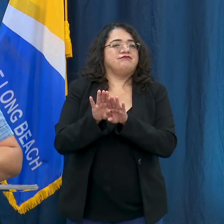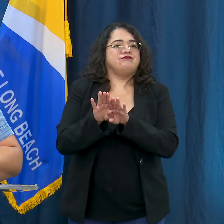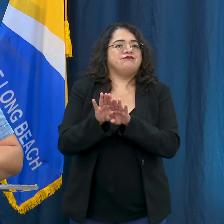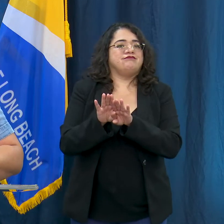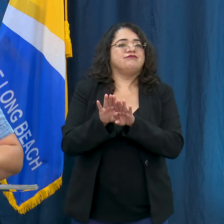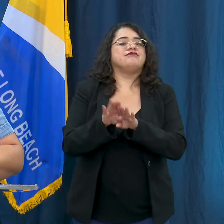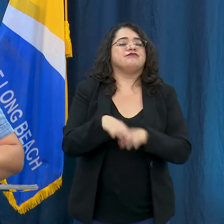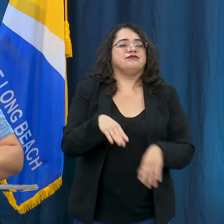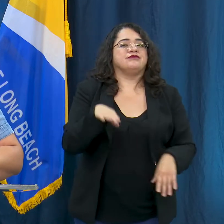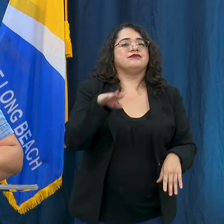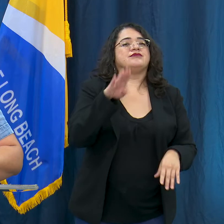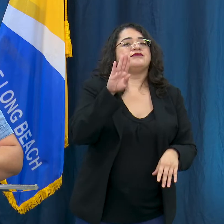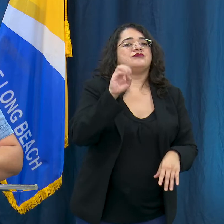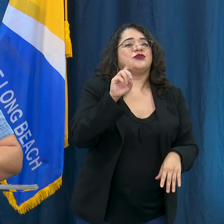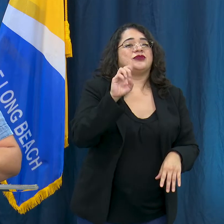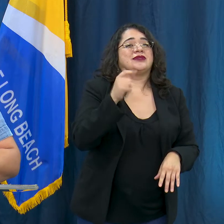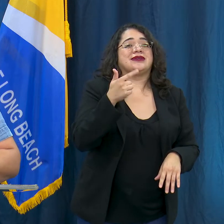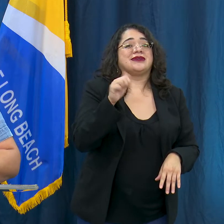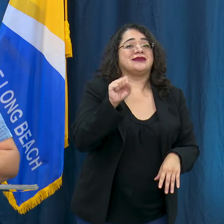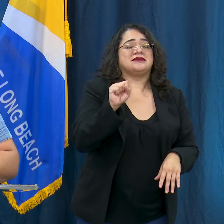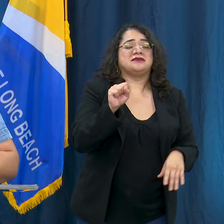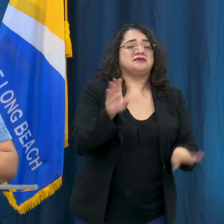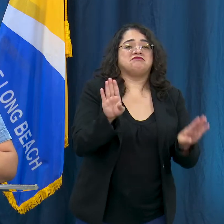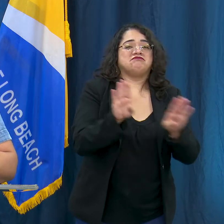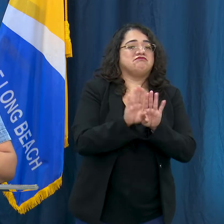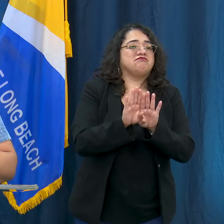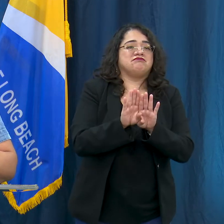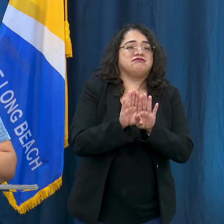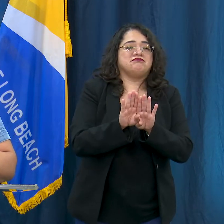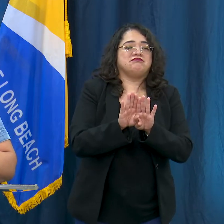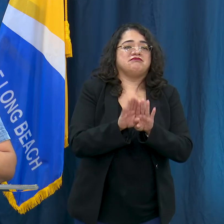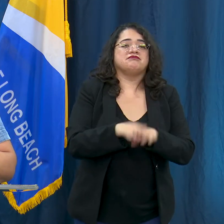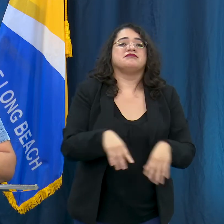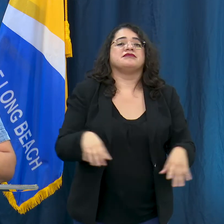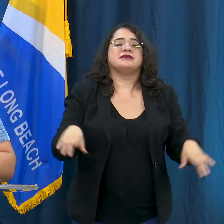las tendencia z-- de coronavirus es probable que sigue en las mismas Portas